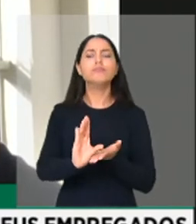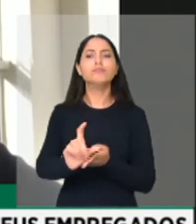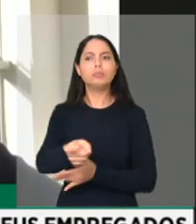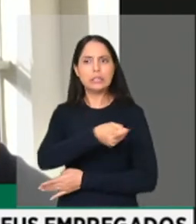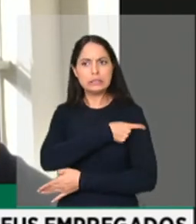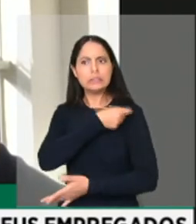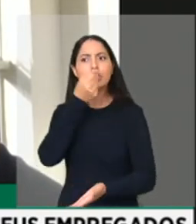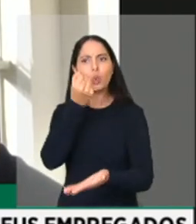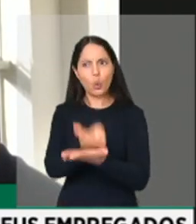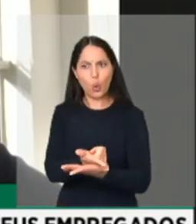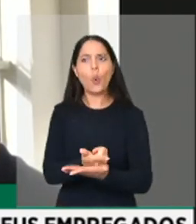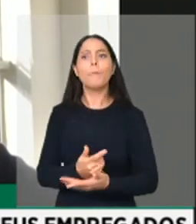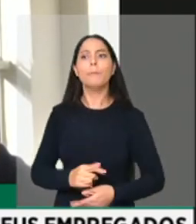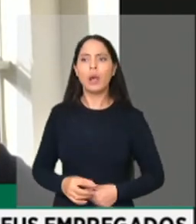RECURSOS PARA COMPRAR VACINAS. ACHO.... ESTRANHO VÁRIOS